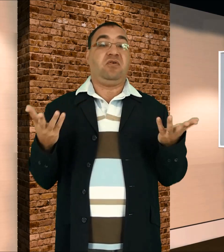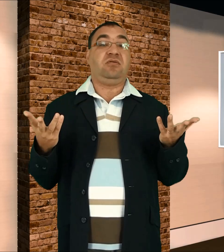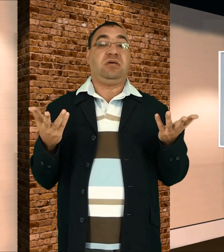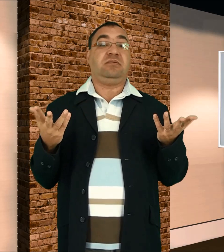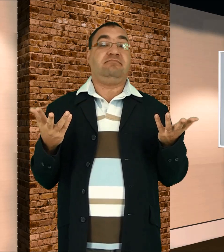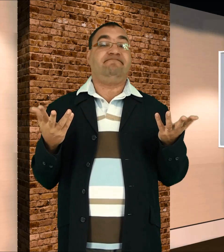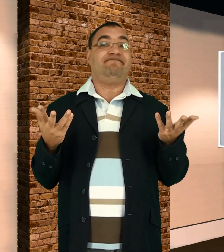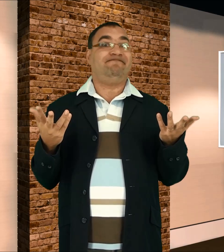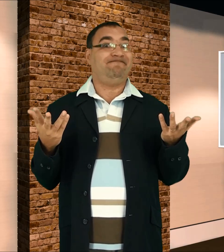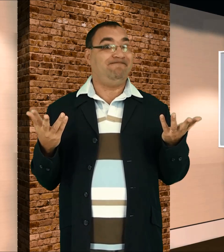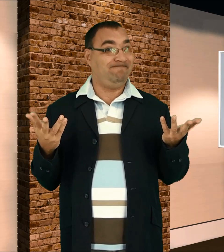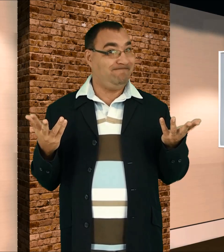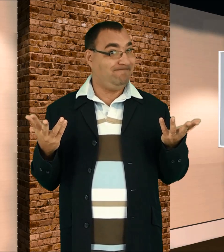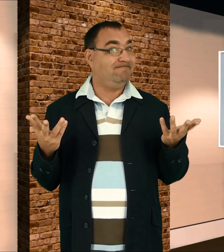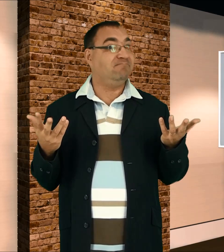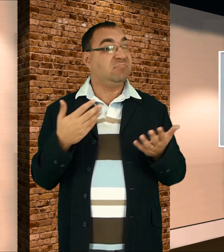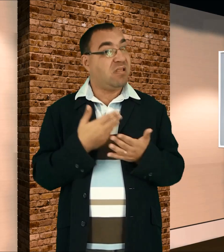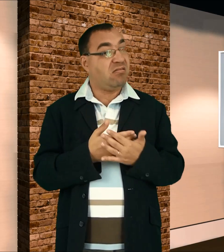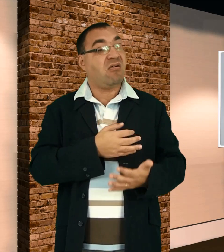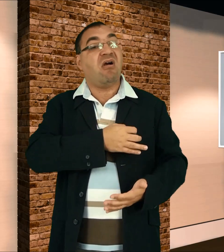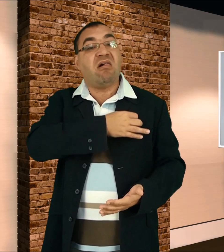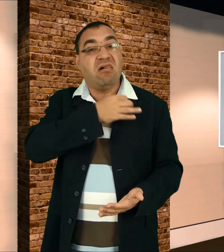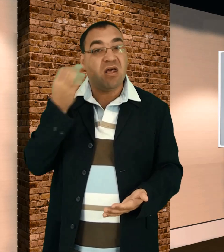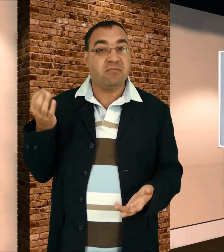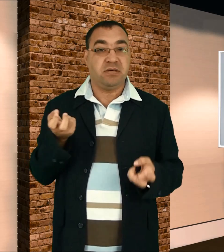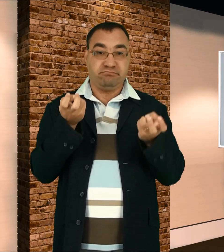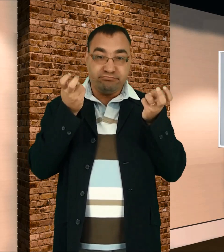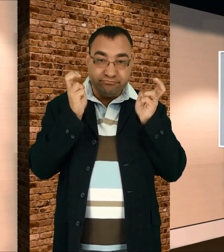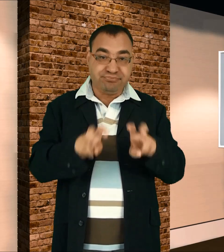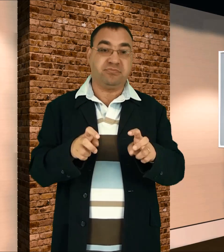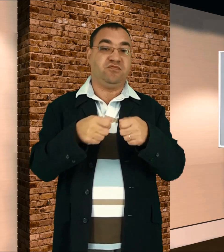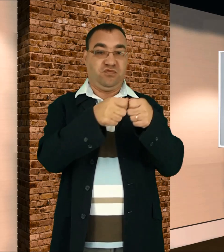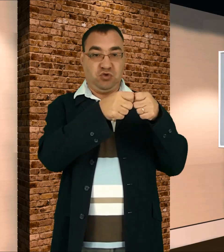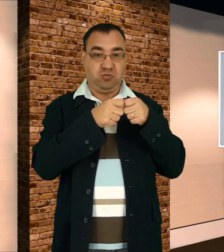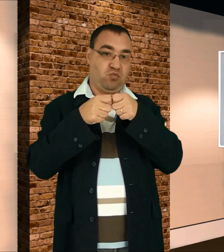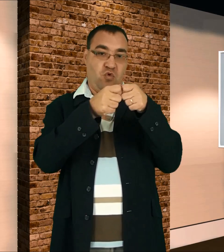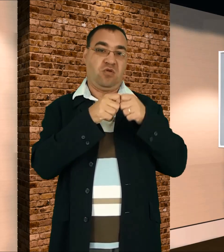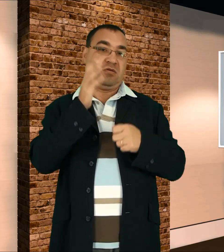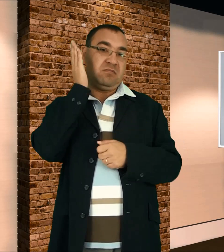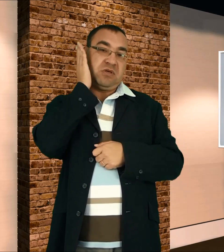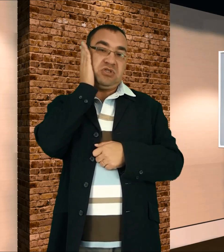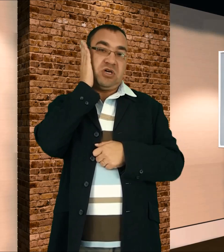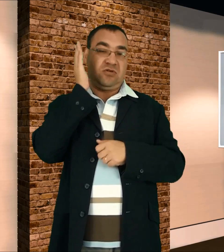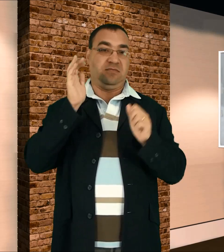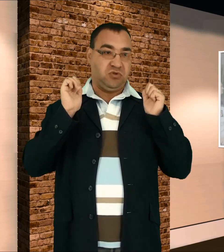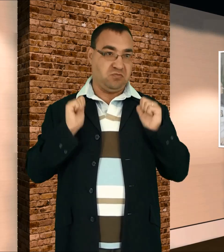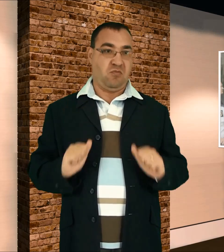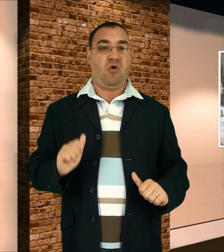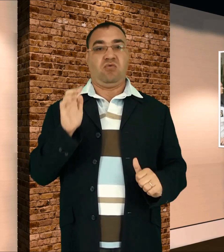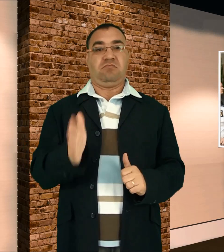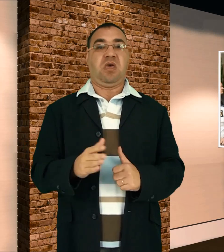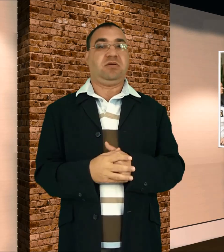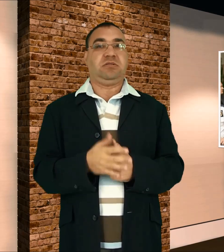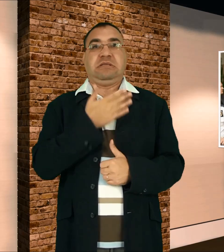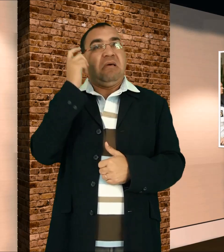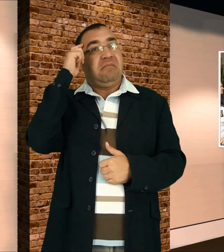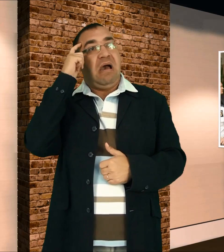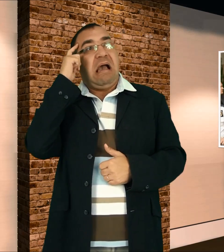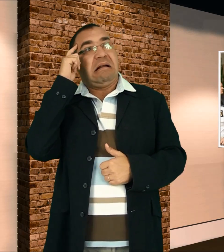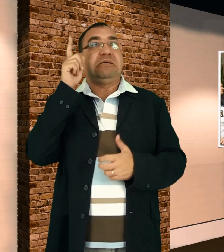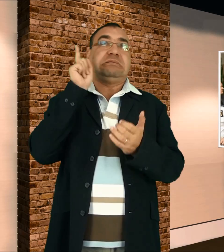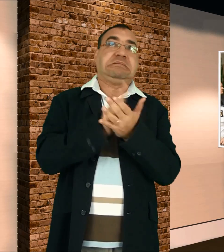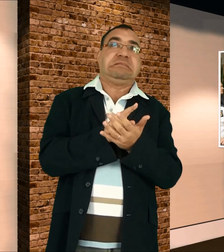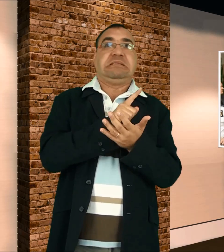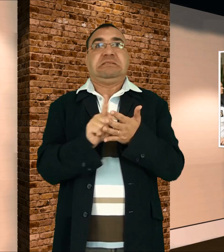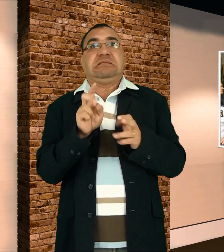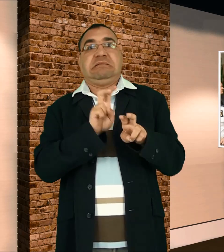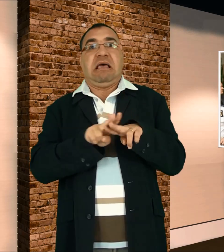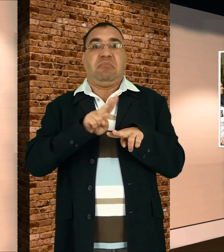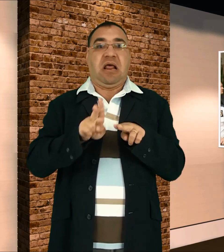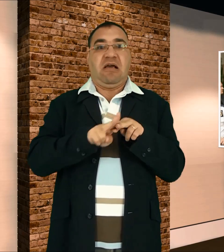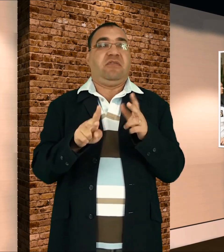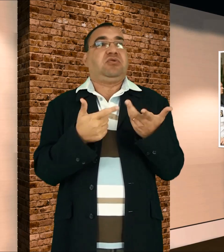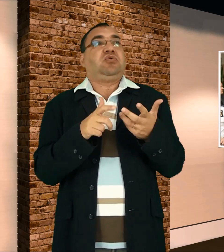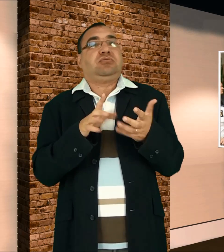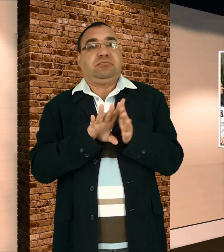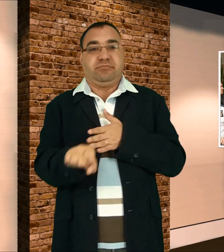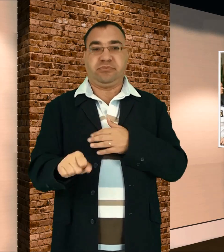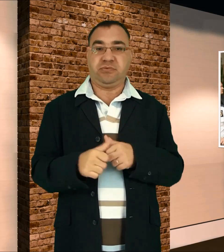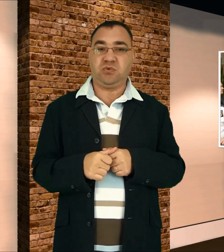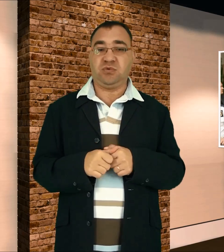Lepiej założyć wspólnotę mieszkaniową.